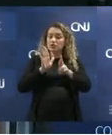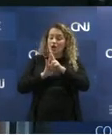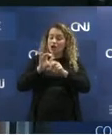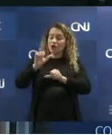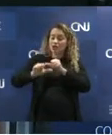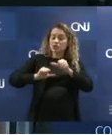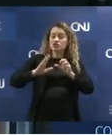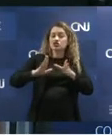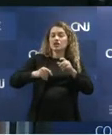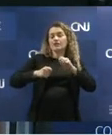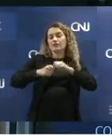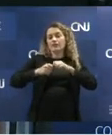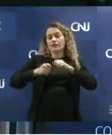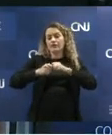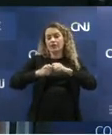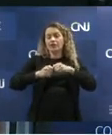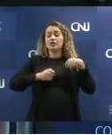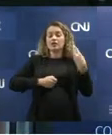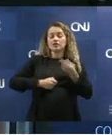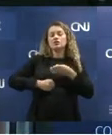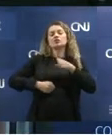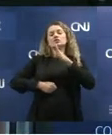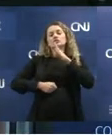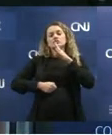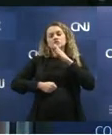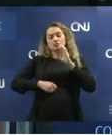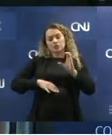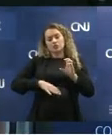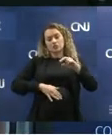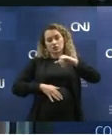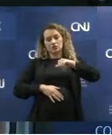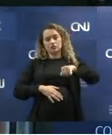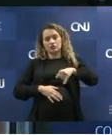que conhecemos aqui no Conselho Nacional de Justiça. E, para isso,